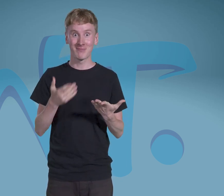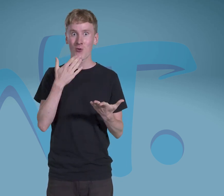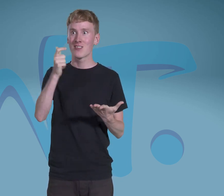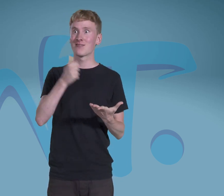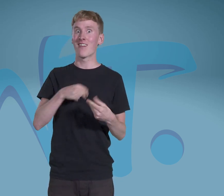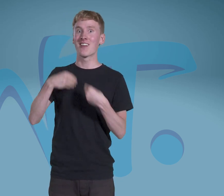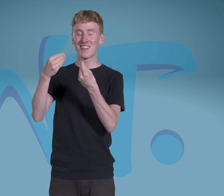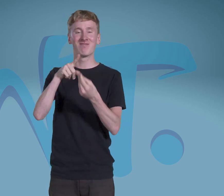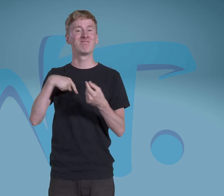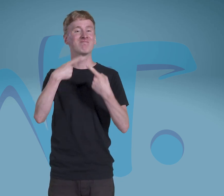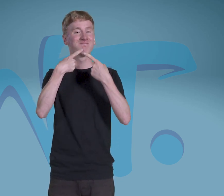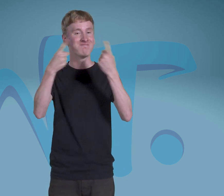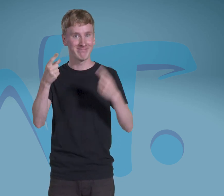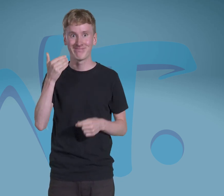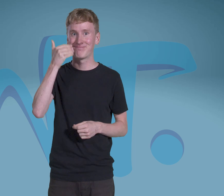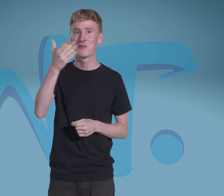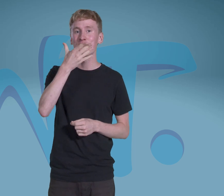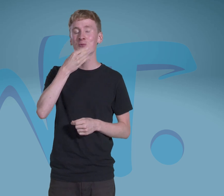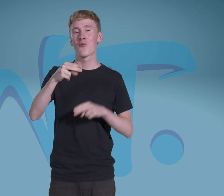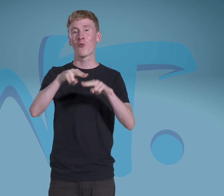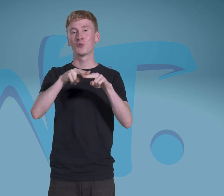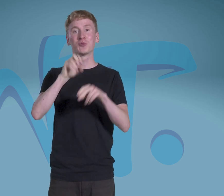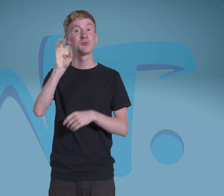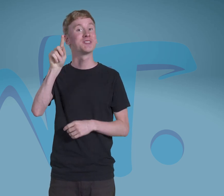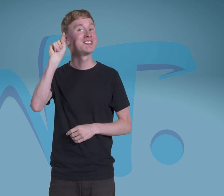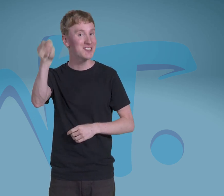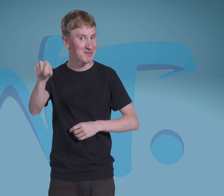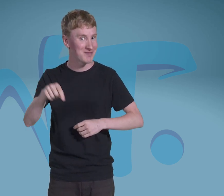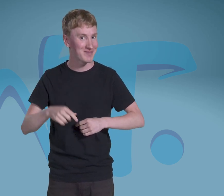Kunniapalkinnon saaja paljastetaan nuorisokokouksessa Turussa.